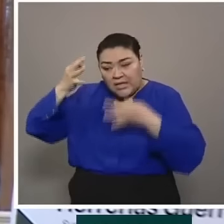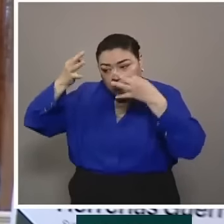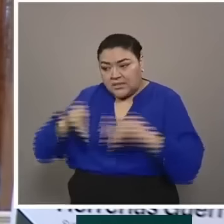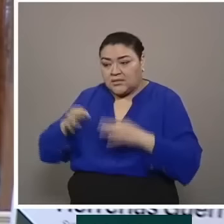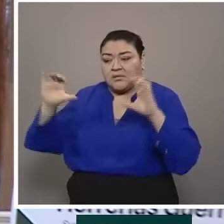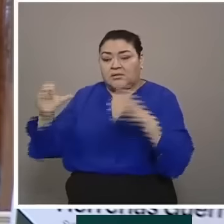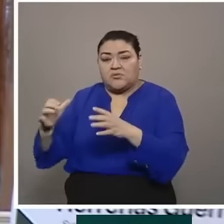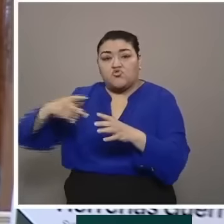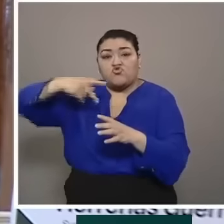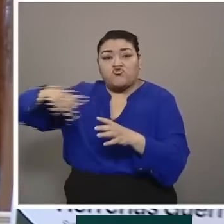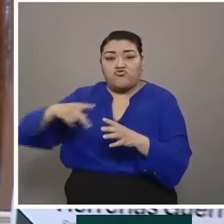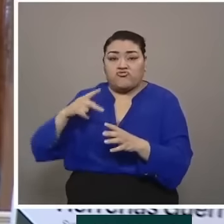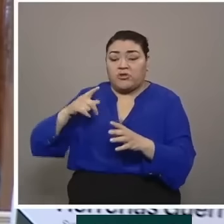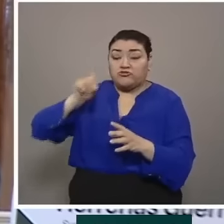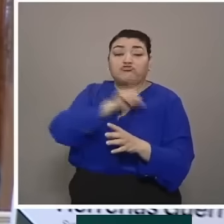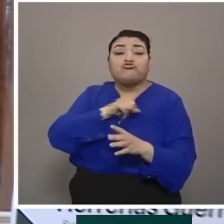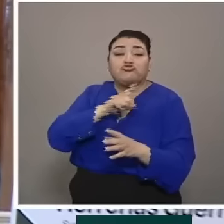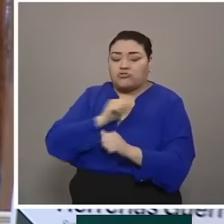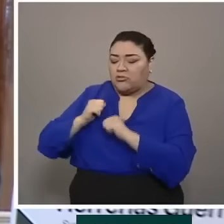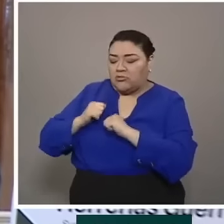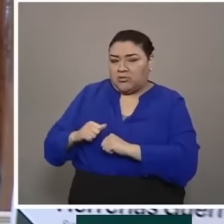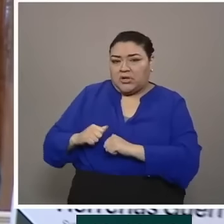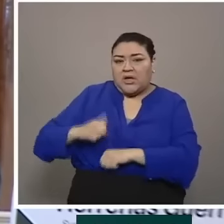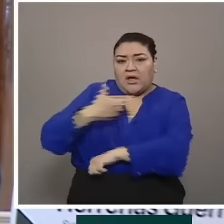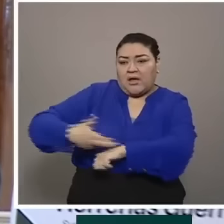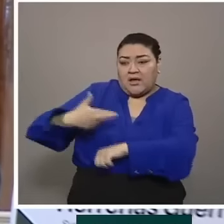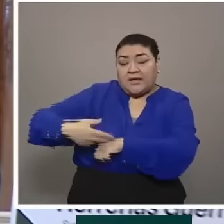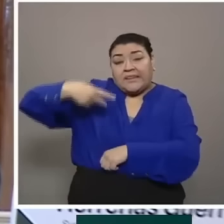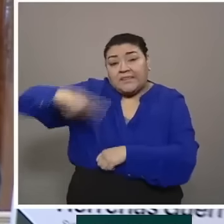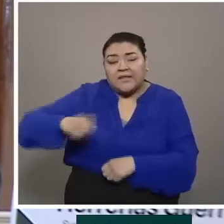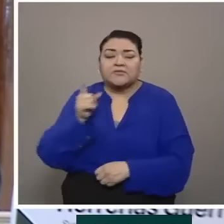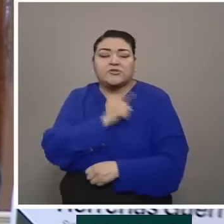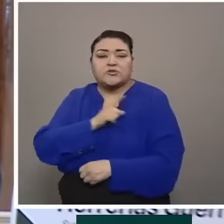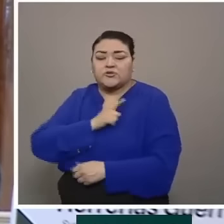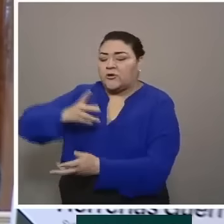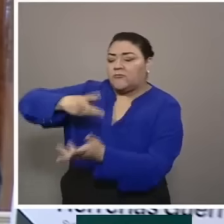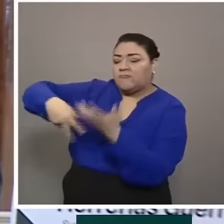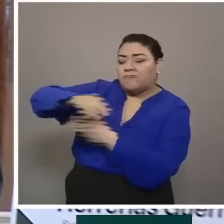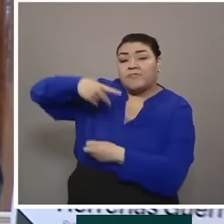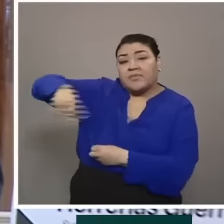su autogobierno, conforme sus usos y costumbres y a que el Congreso del Estado cumpla con la